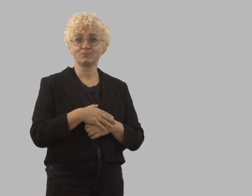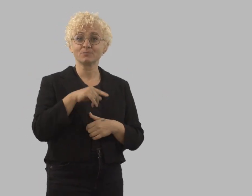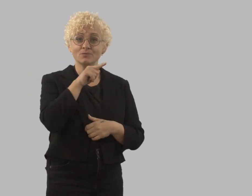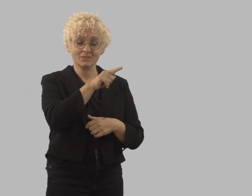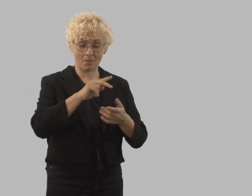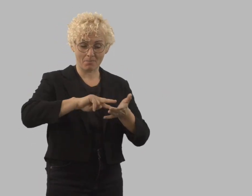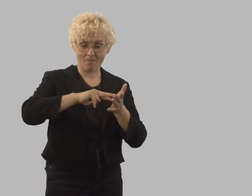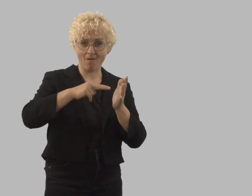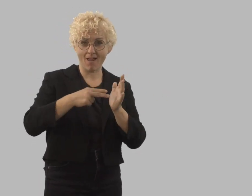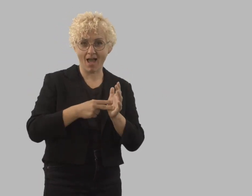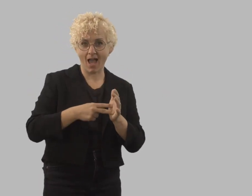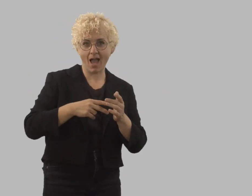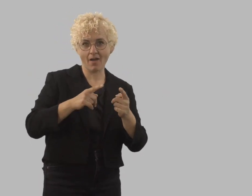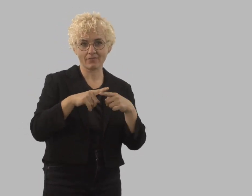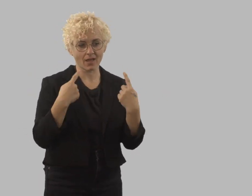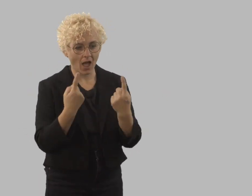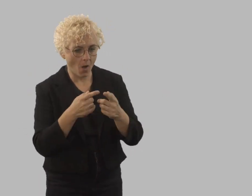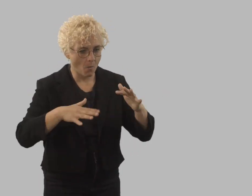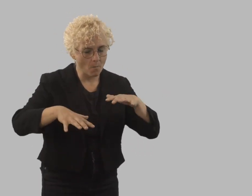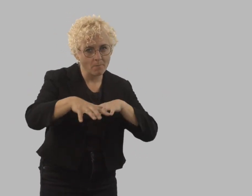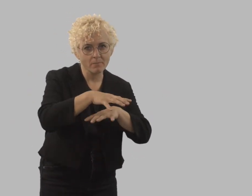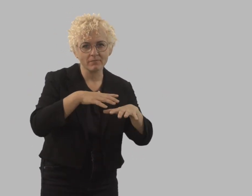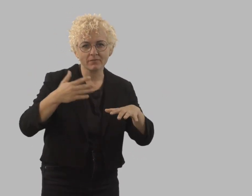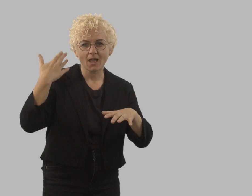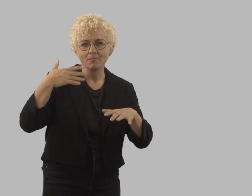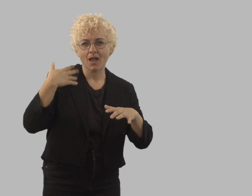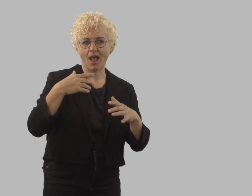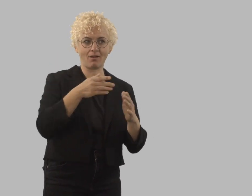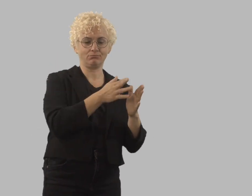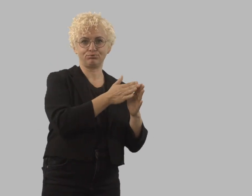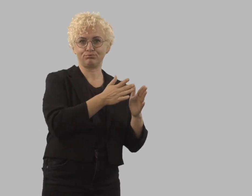Das ist der Raumplan, der für die Architektur